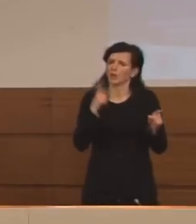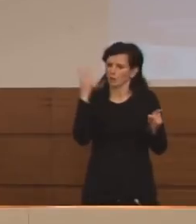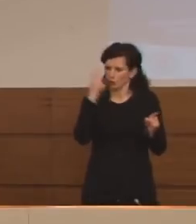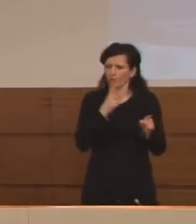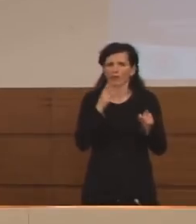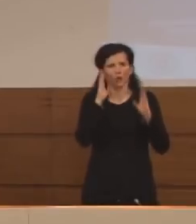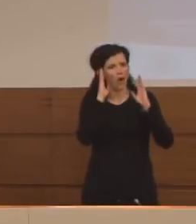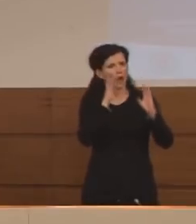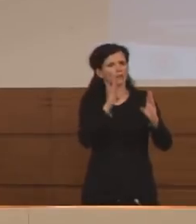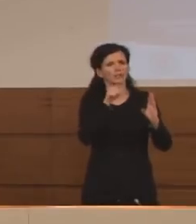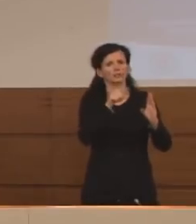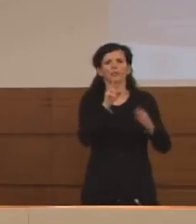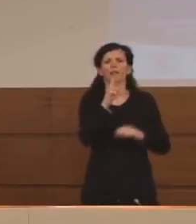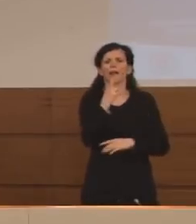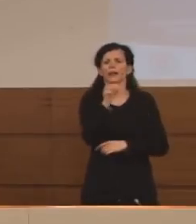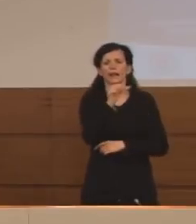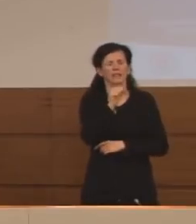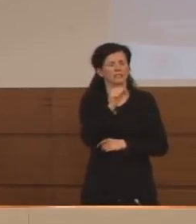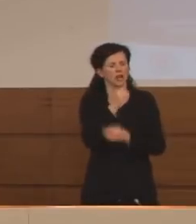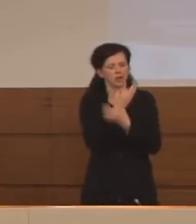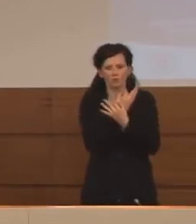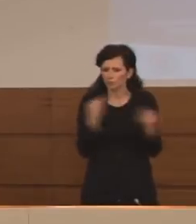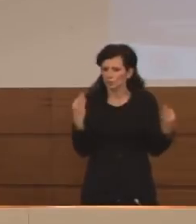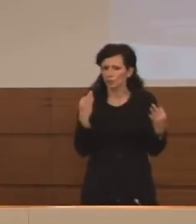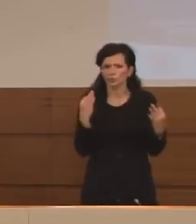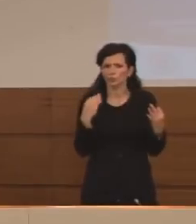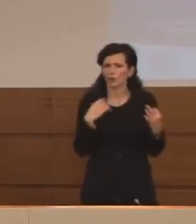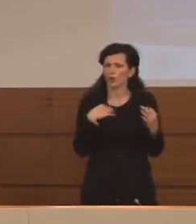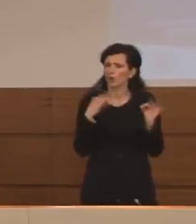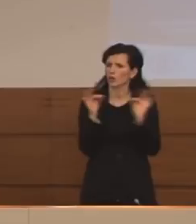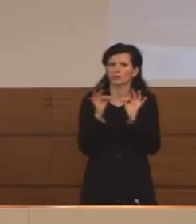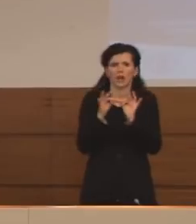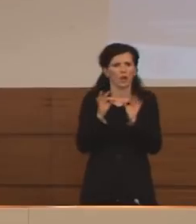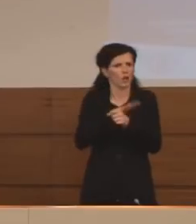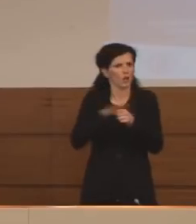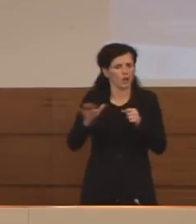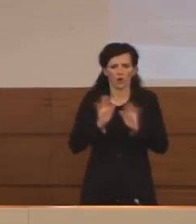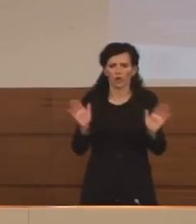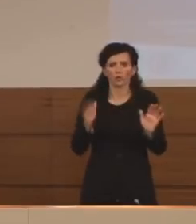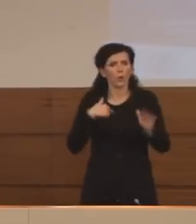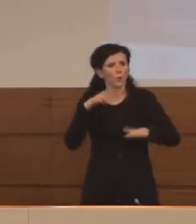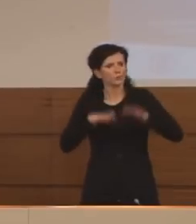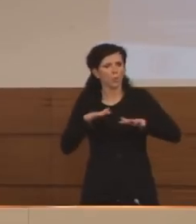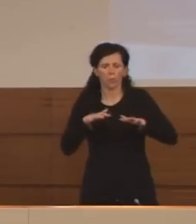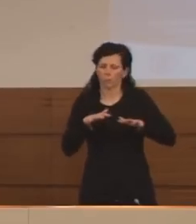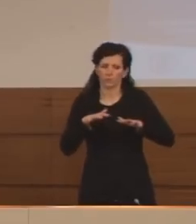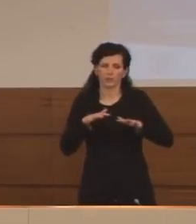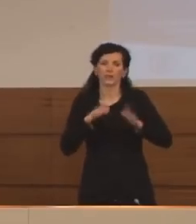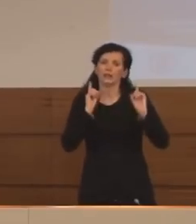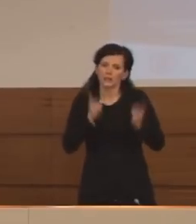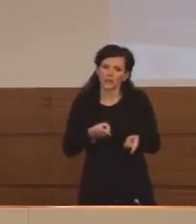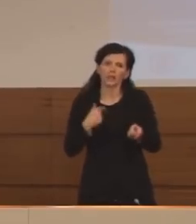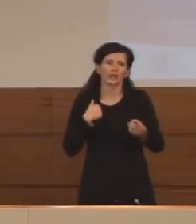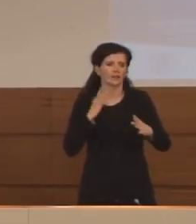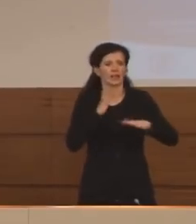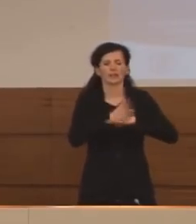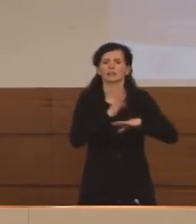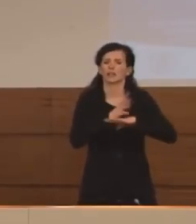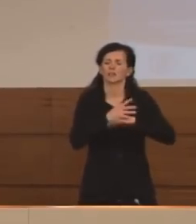Su questo non c'è assolutamente alcun dubbio. E vanno fatti degli interventi d'urgrenza, naturalmente.